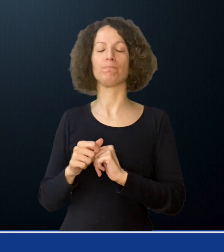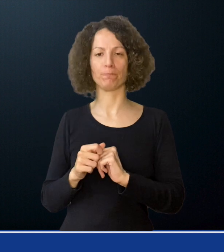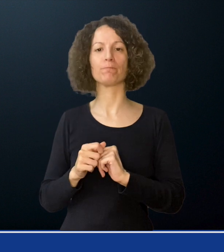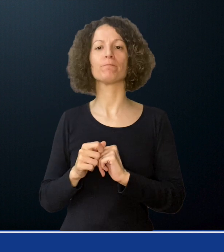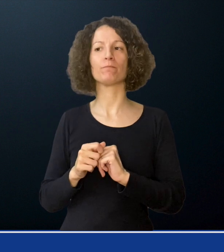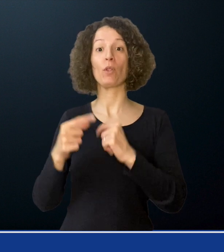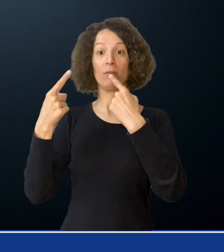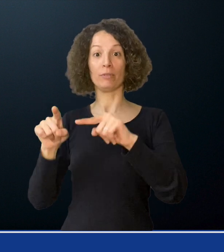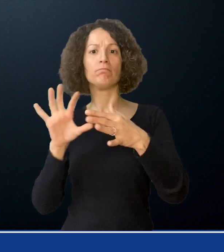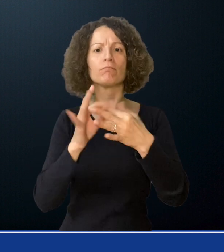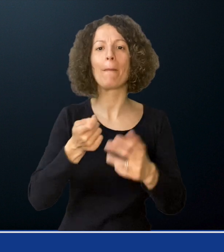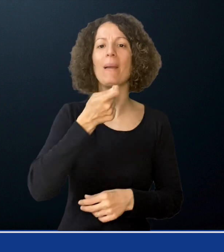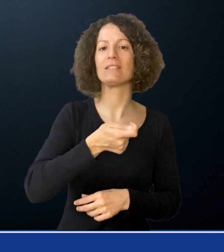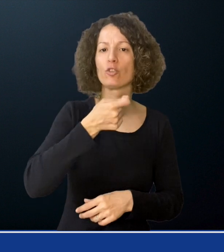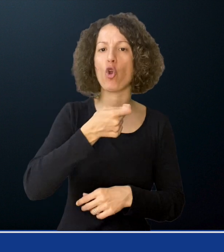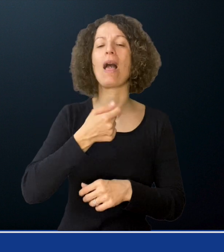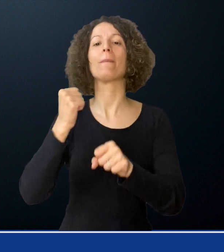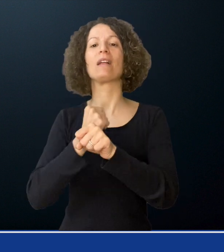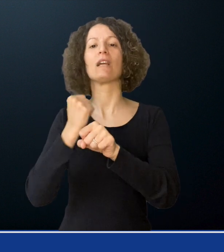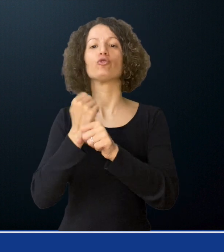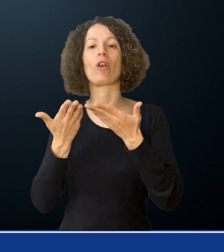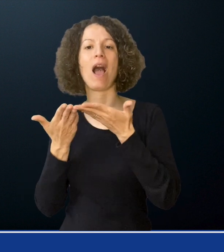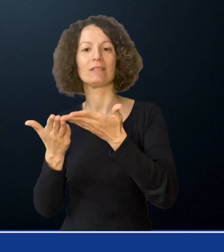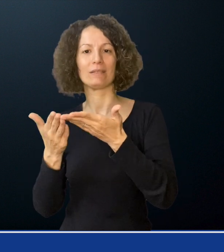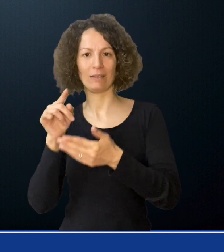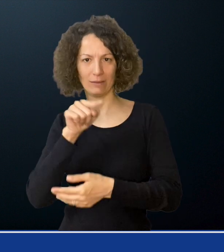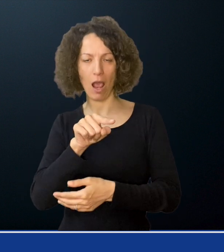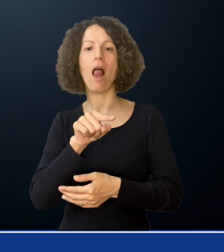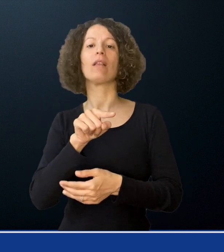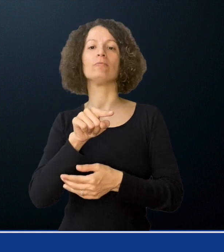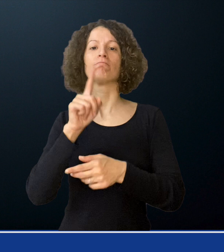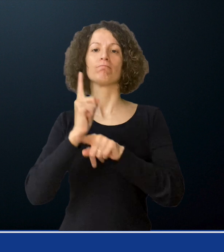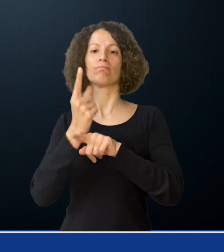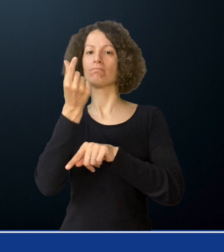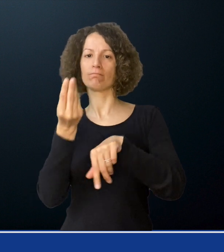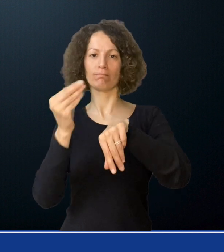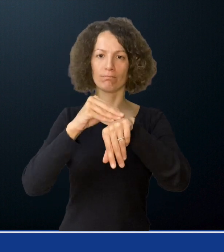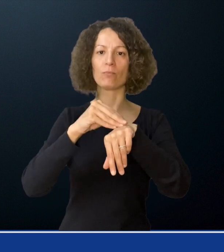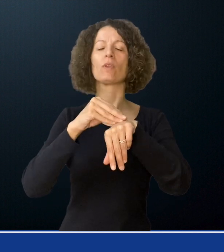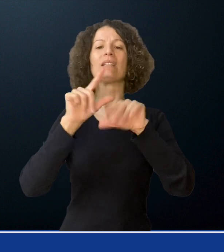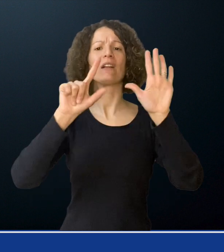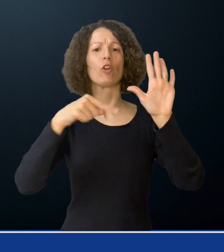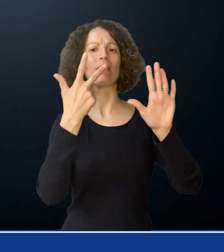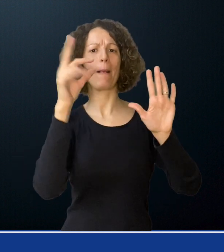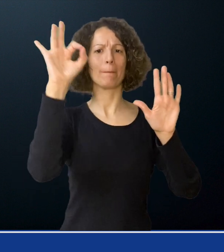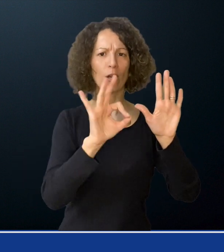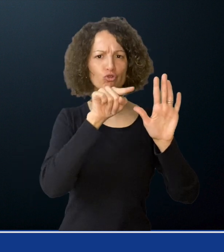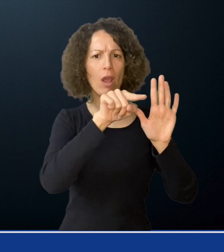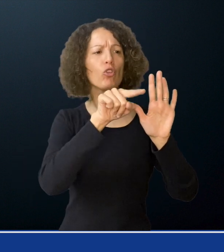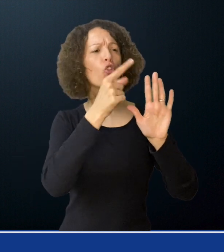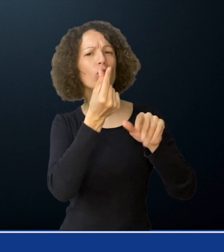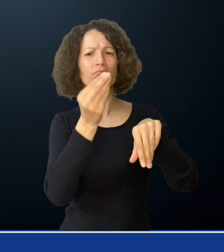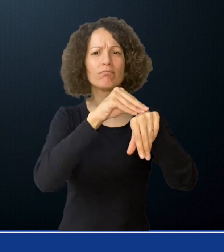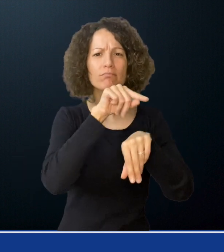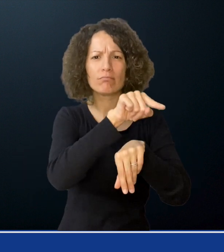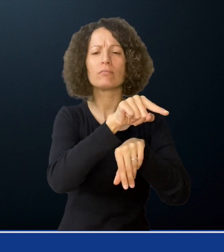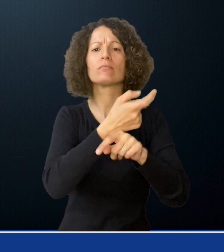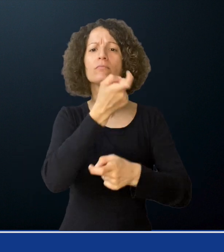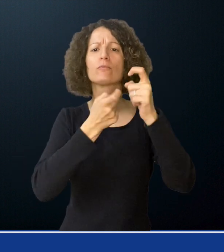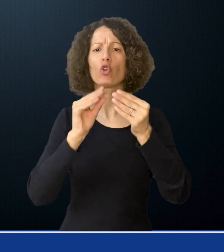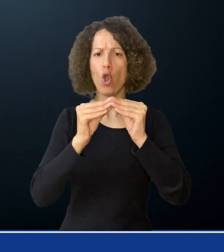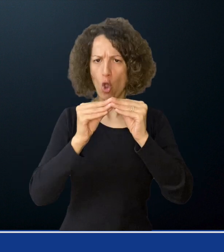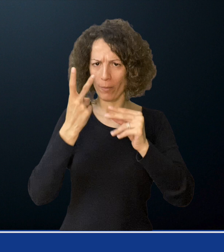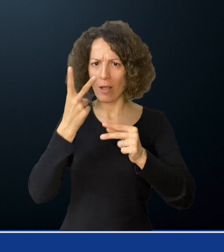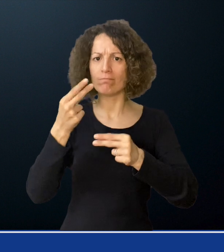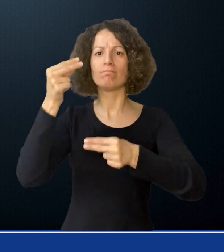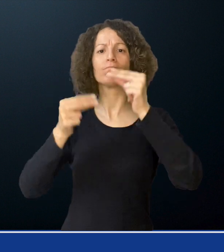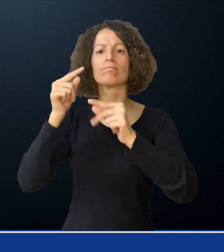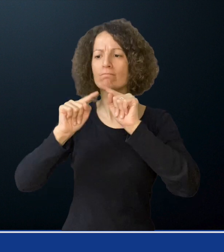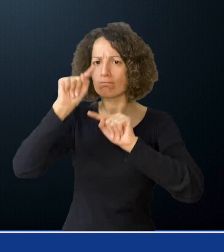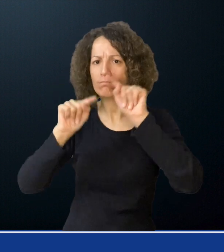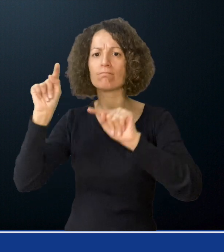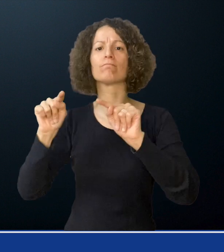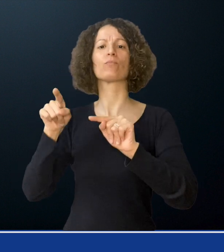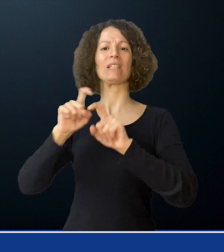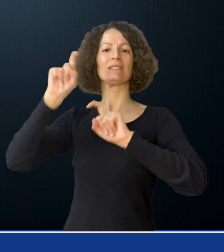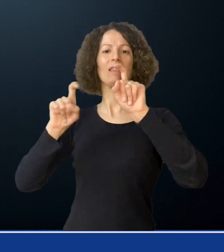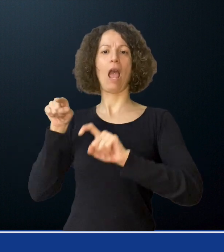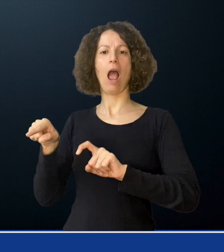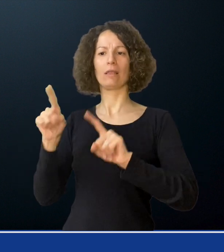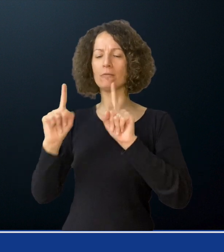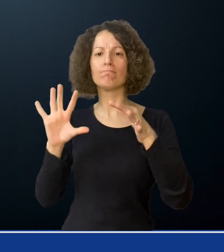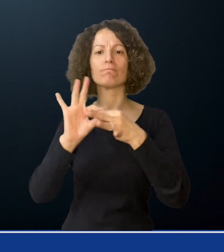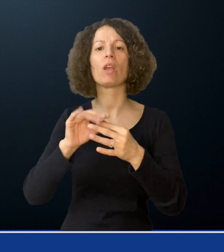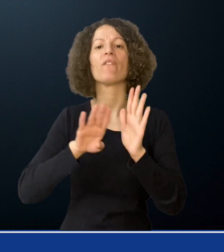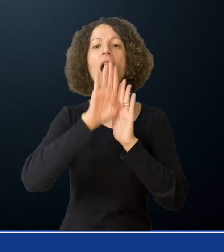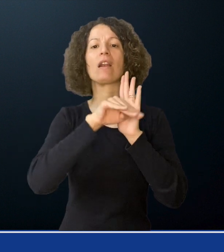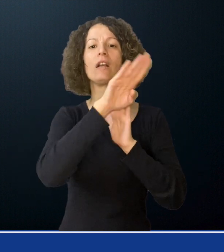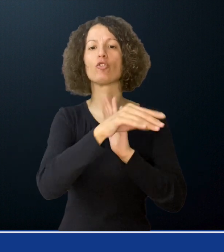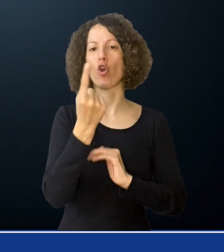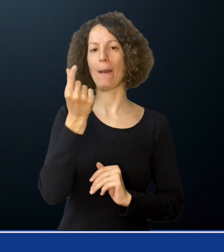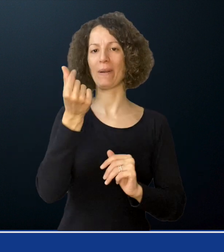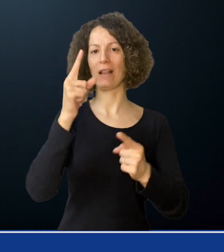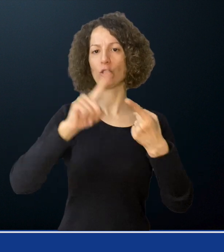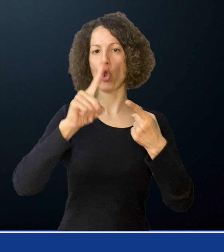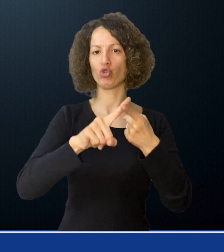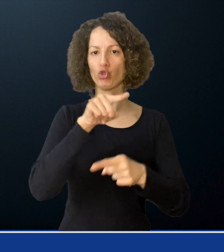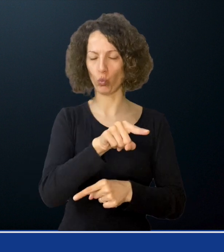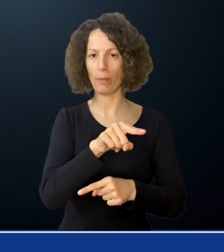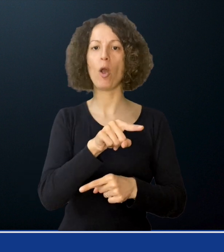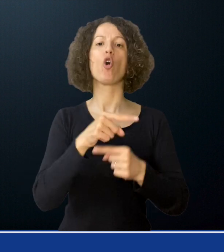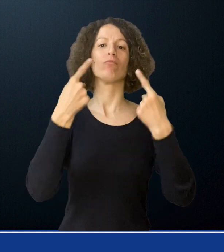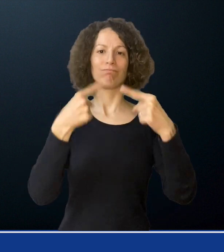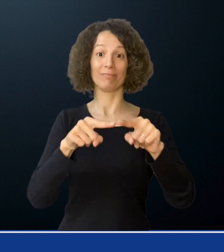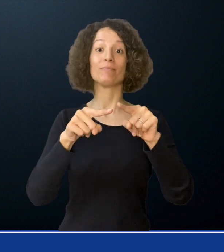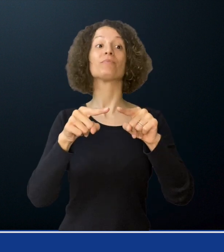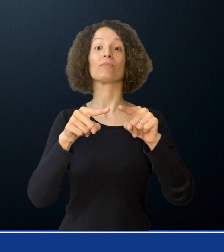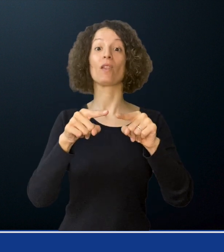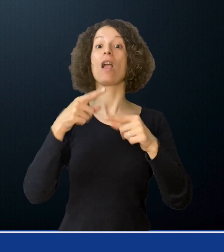è stata calcolata sulla base dell’indice di variazione dei prezzi al consumo per le famiglie di impiegati e operai rilevato dall’ISTAT.